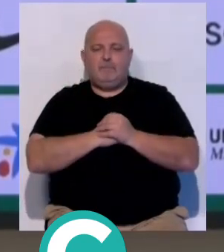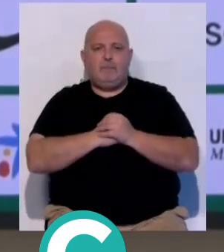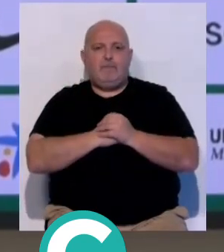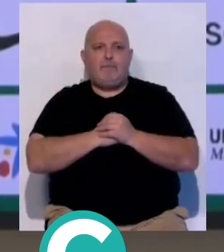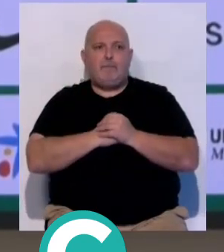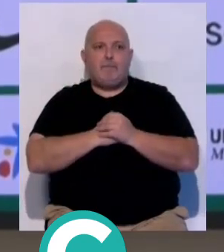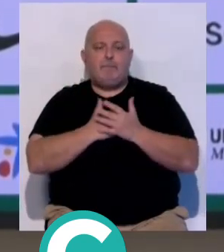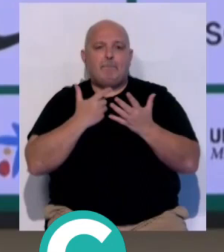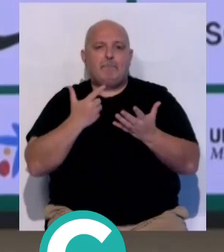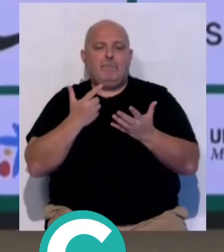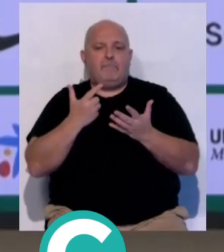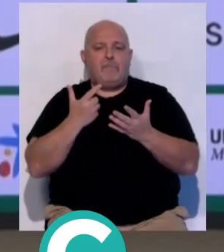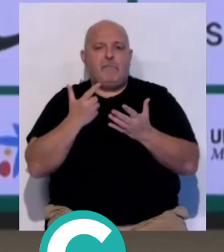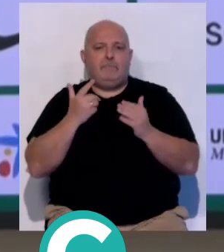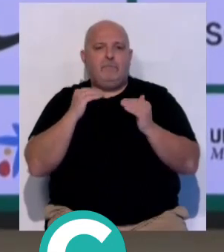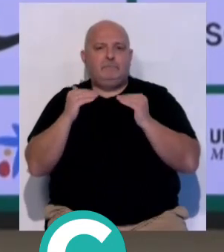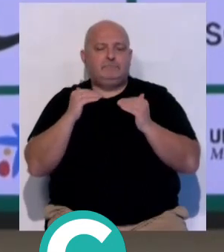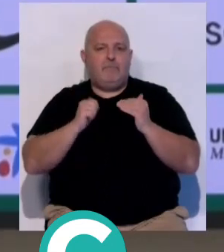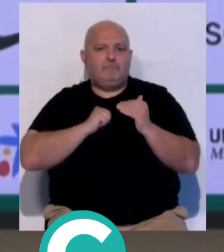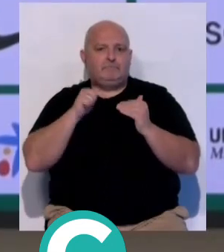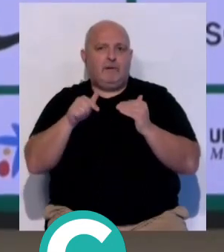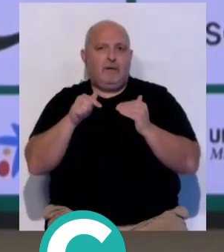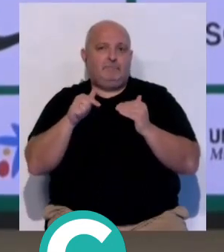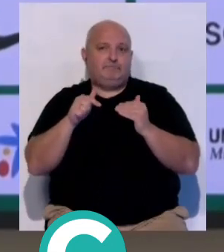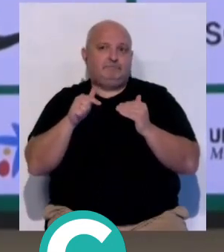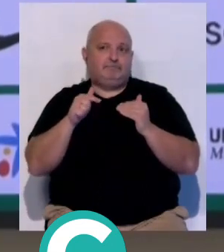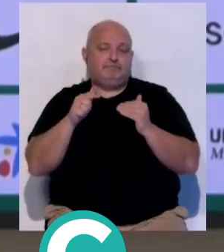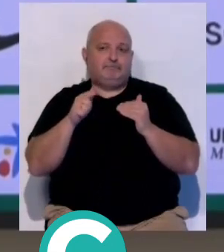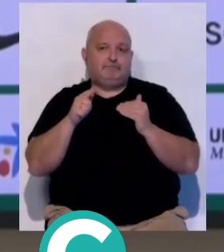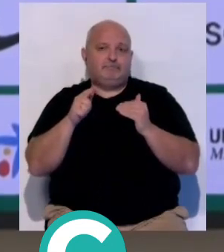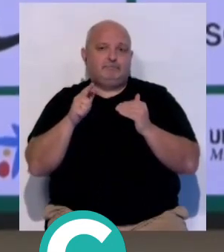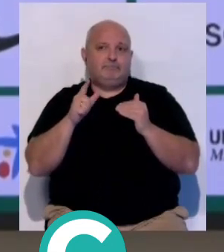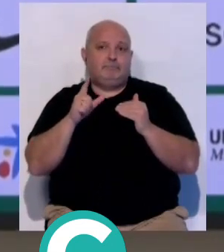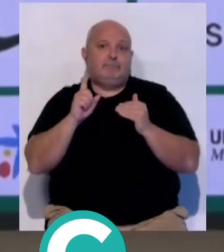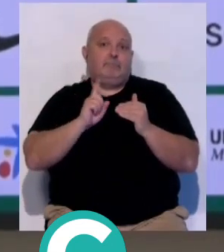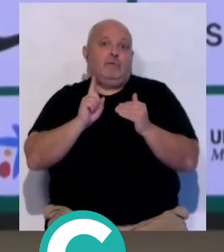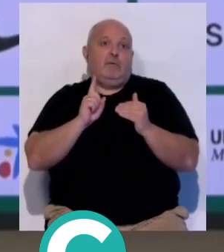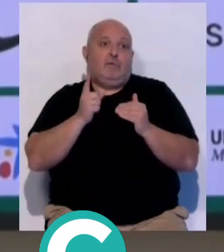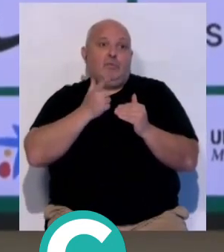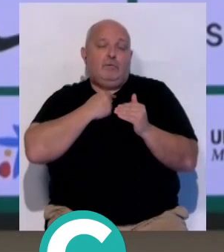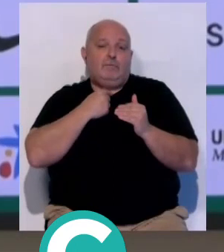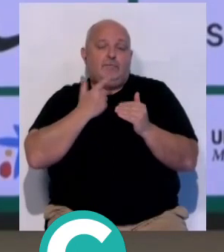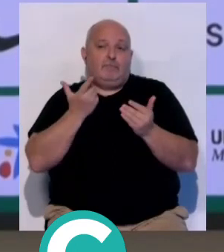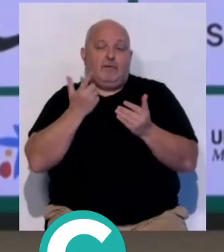el momento por ahí no es el que más nos hubiese gustado tampoco hay que negar la realidad pero